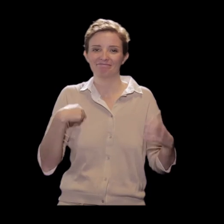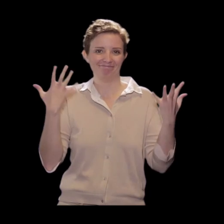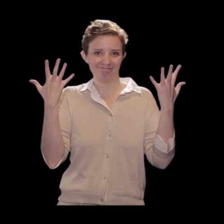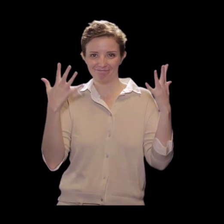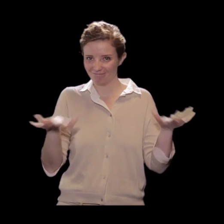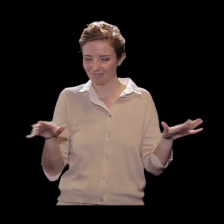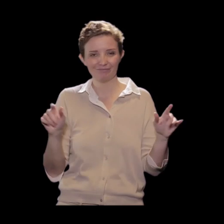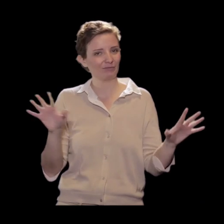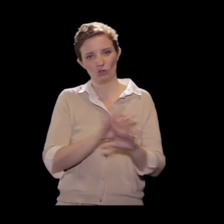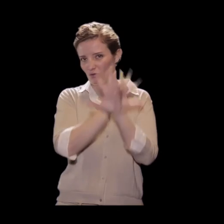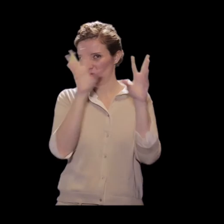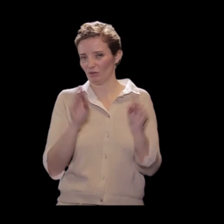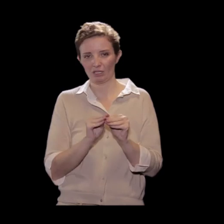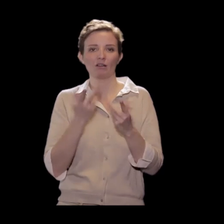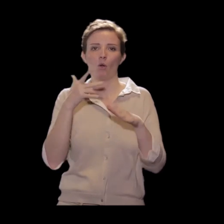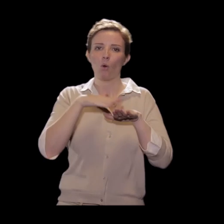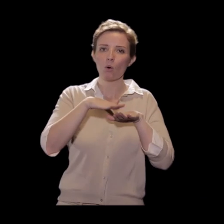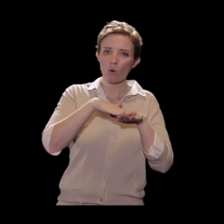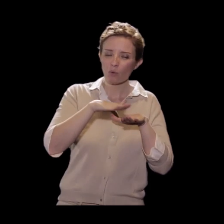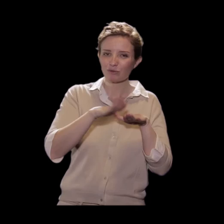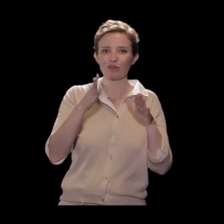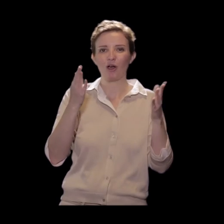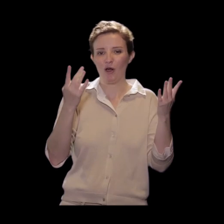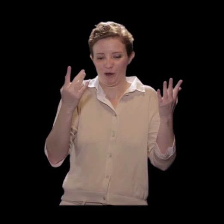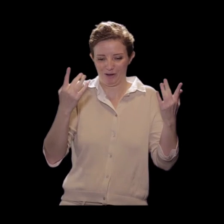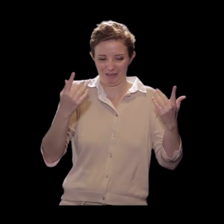Con questo abbiamo terminato tutte le possibili applicazioni